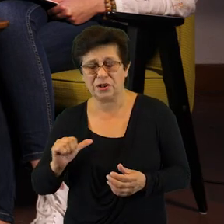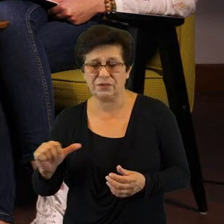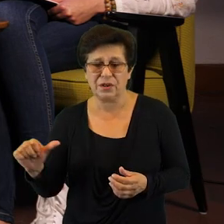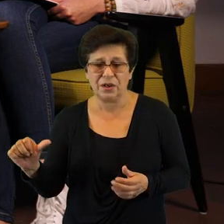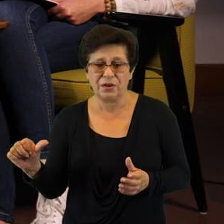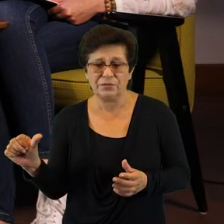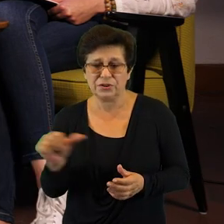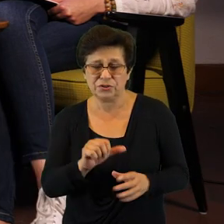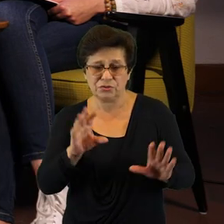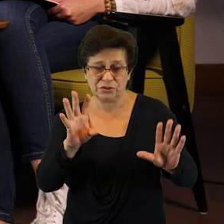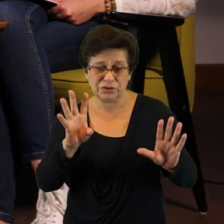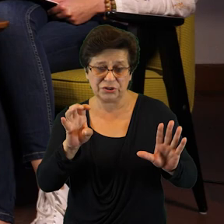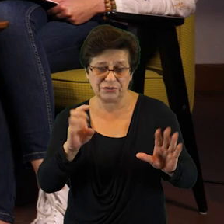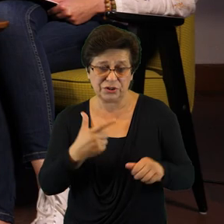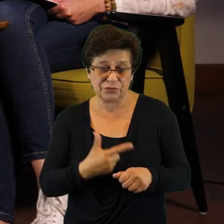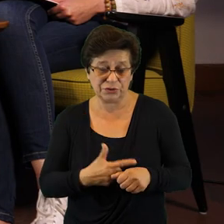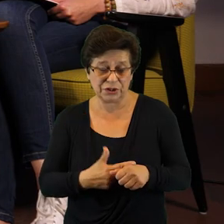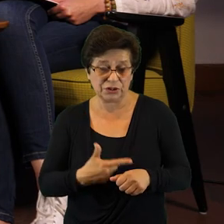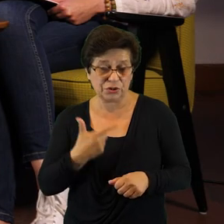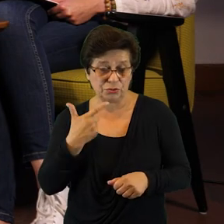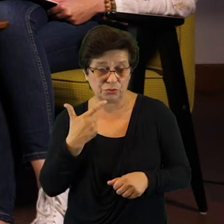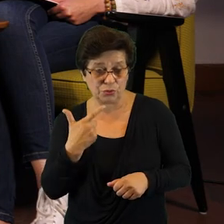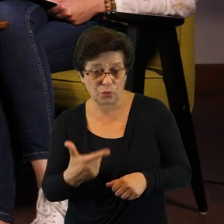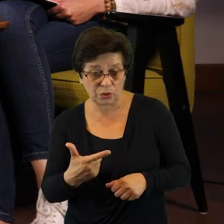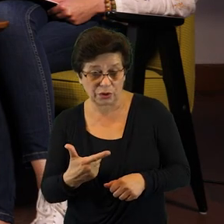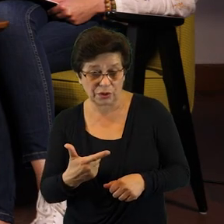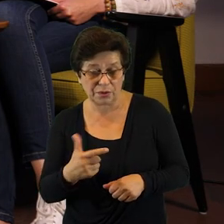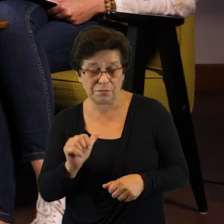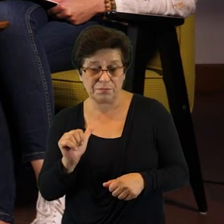od zabójstwa Gabriela Narutowicza. I to jest ten pierwszy moment, prawda?